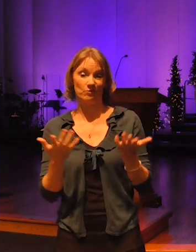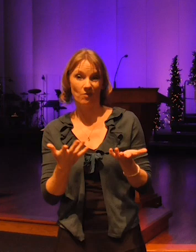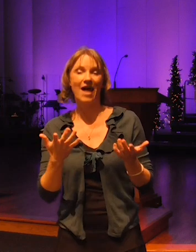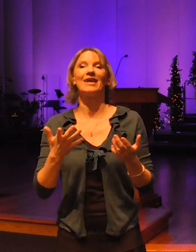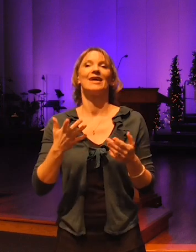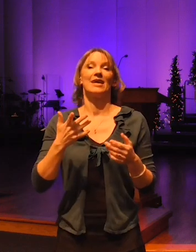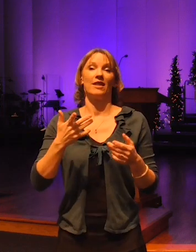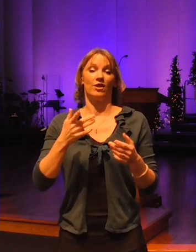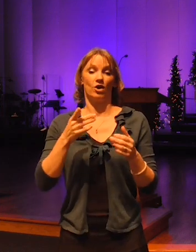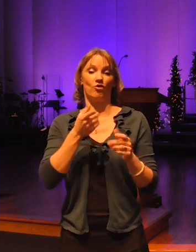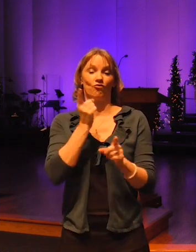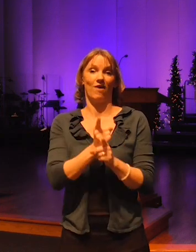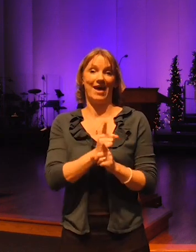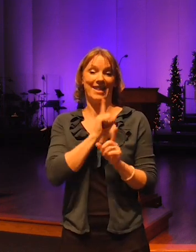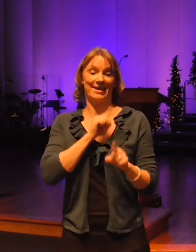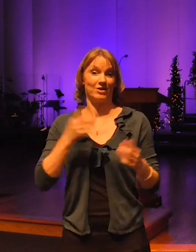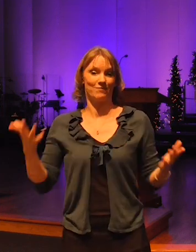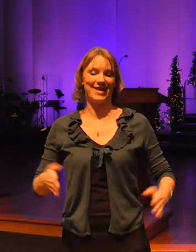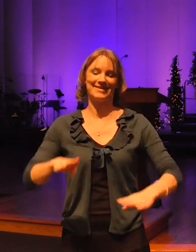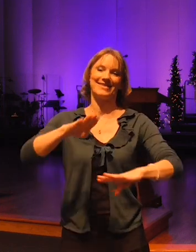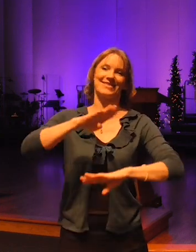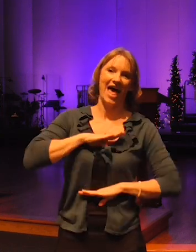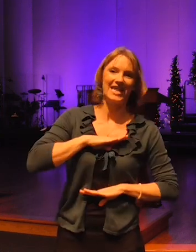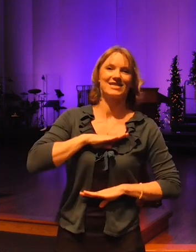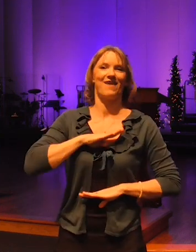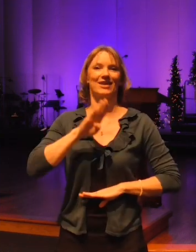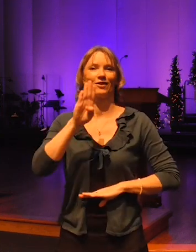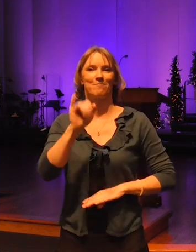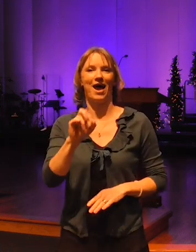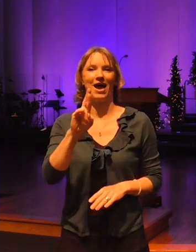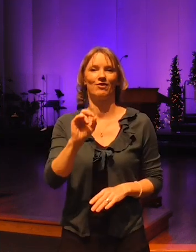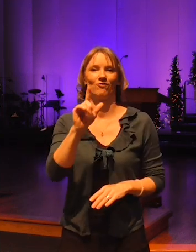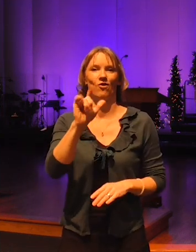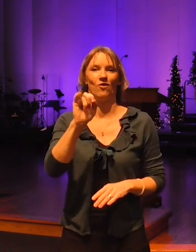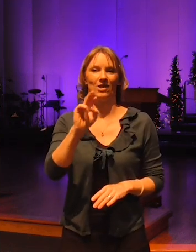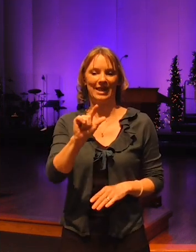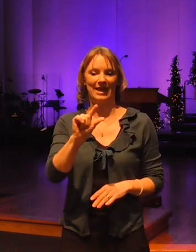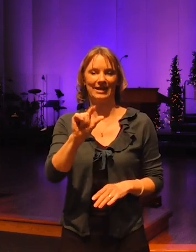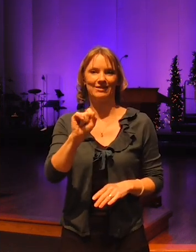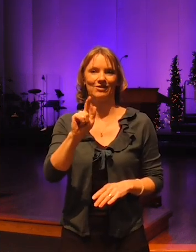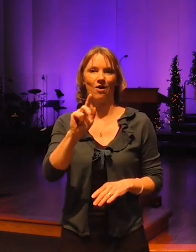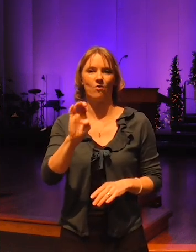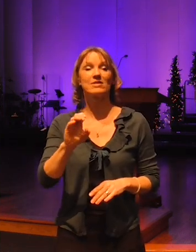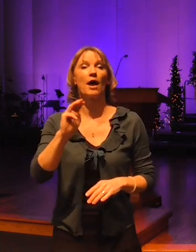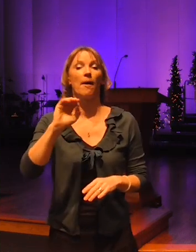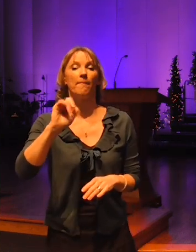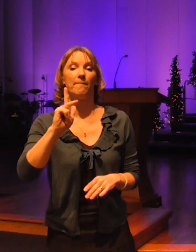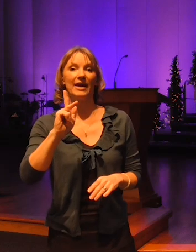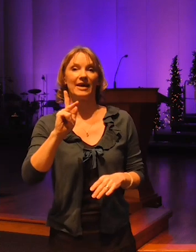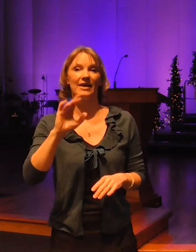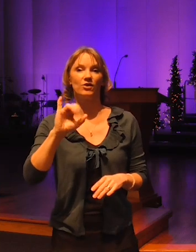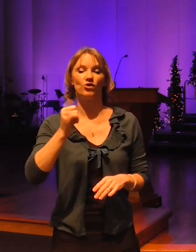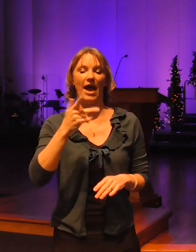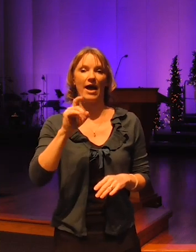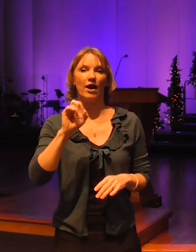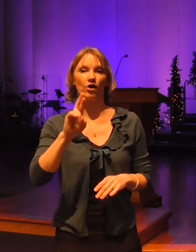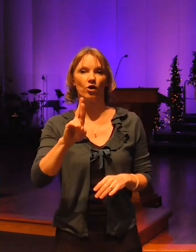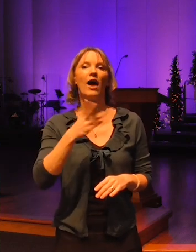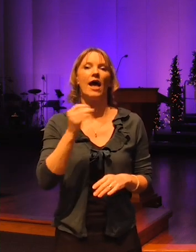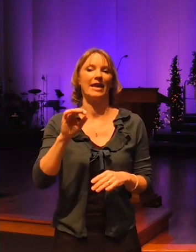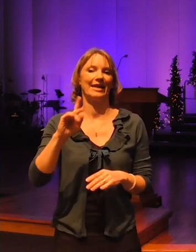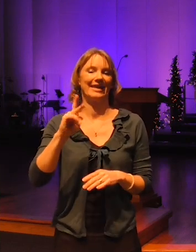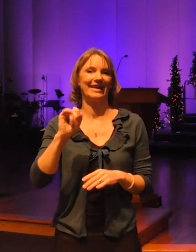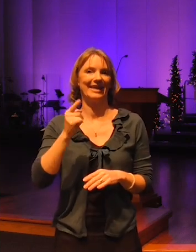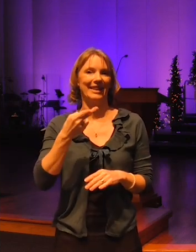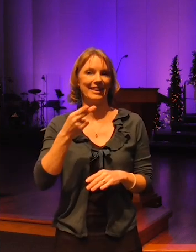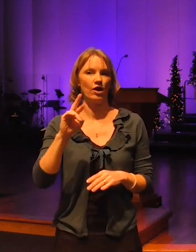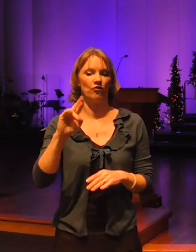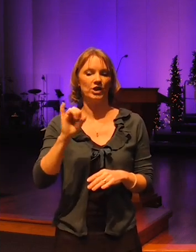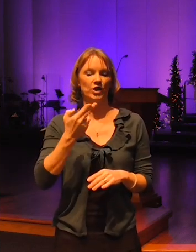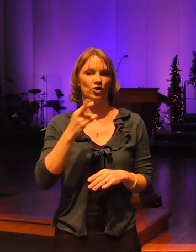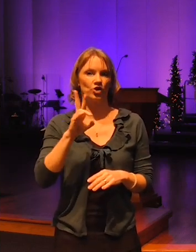Rolling Stones Mick Jagger y Keith Richards eran tan buenos compositores que podían escribir